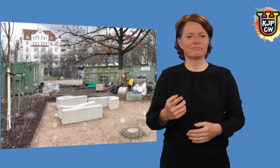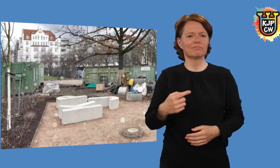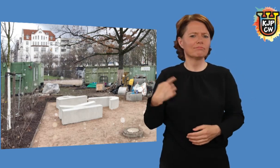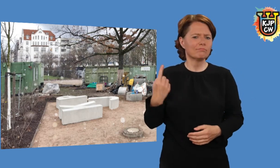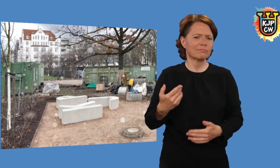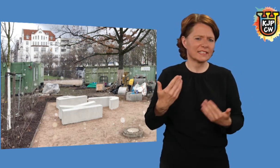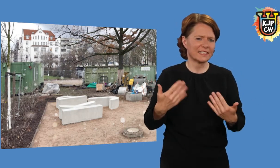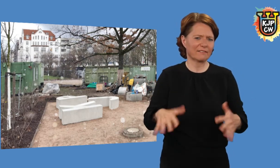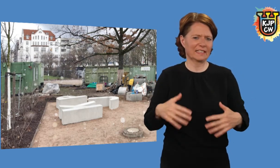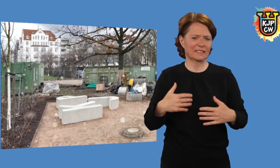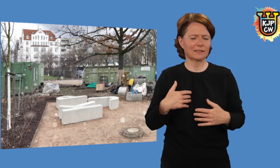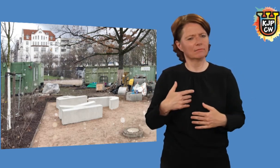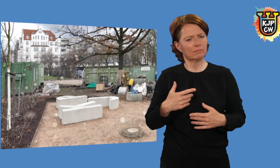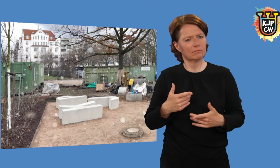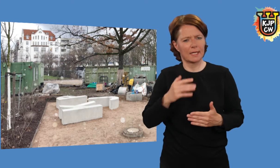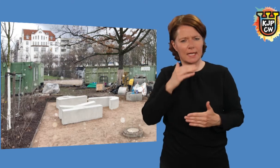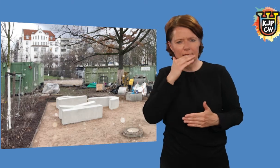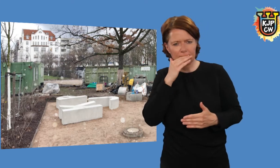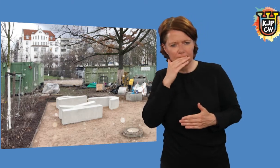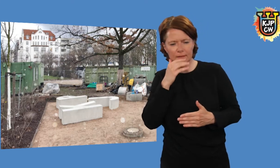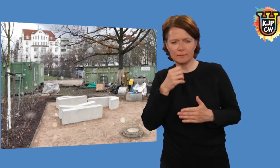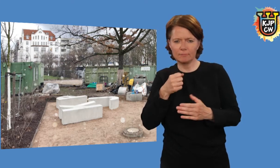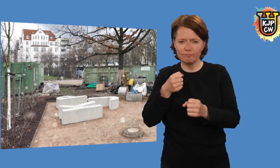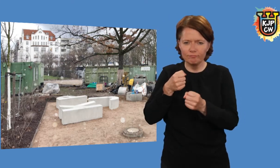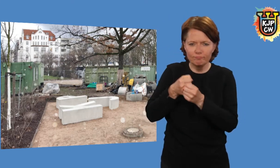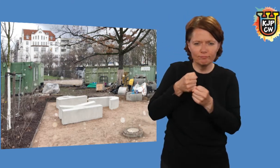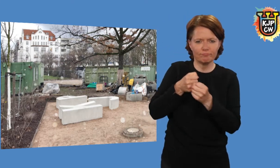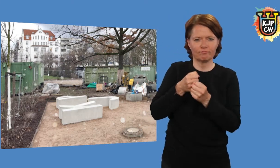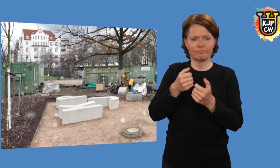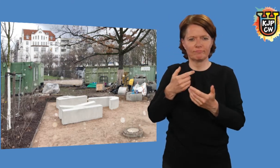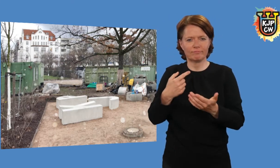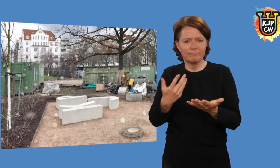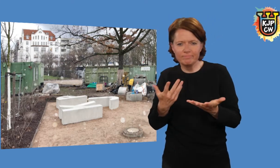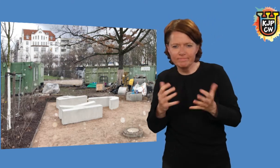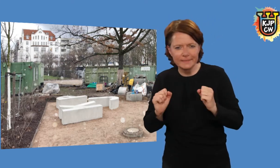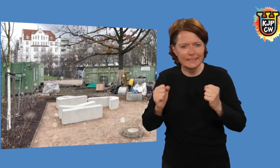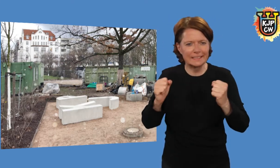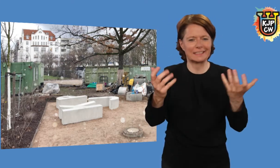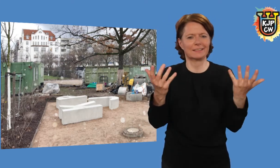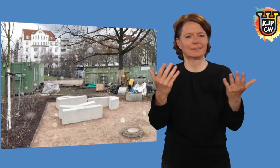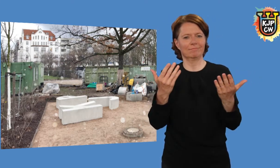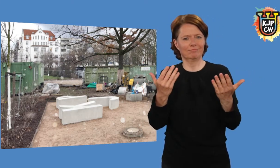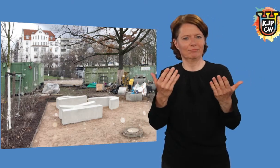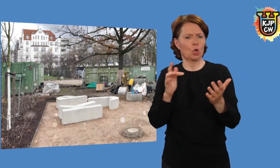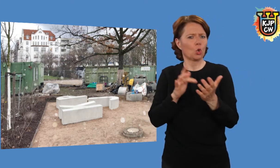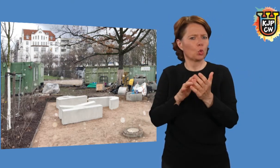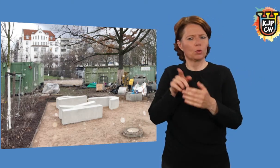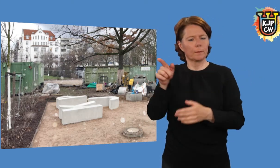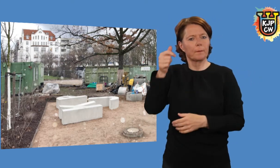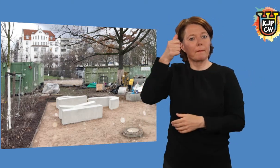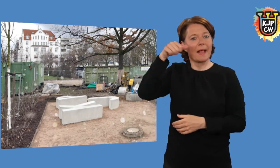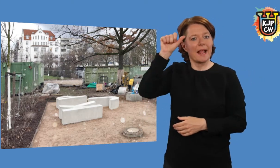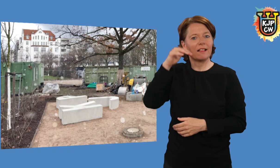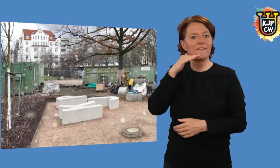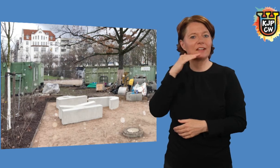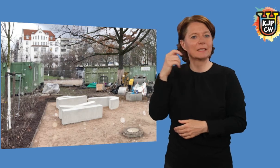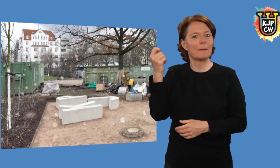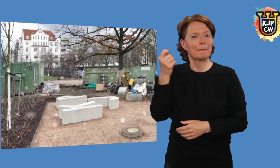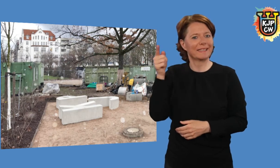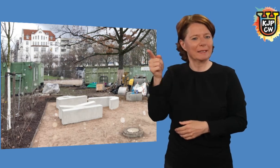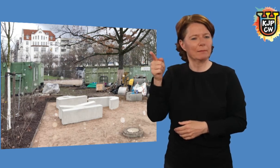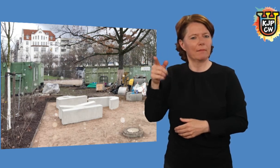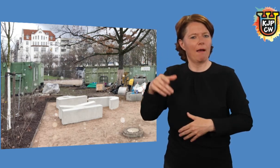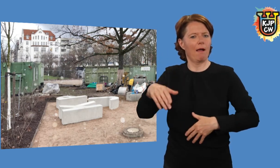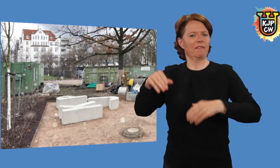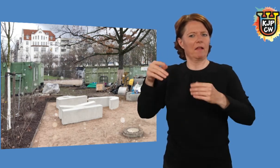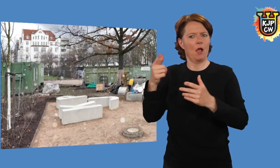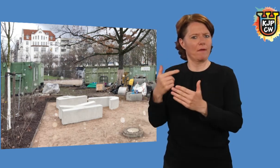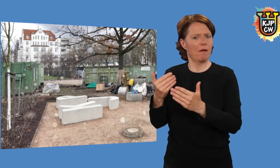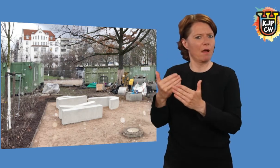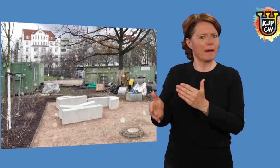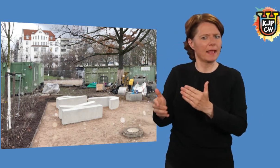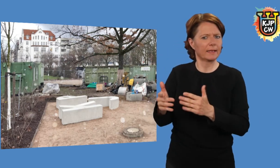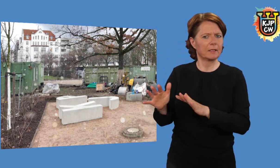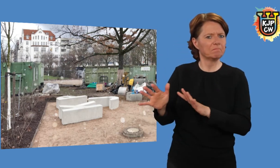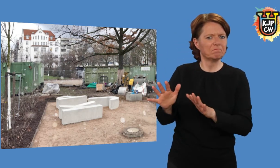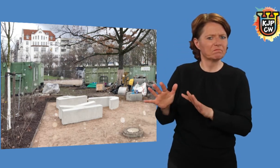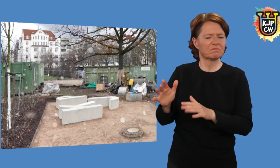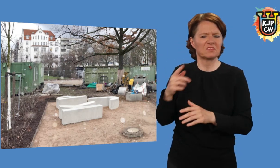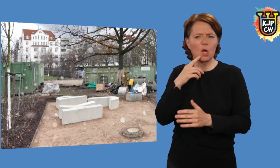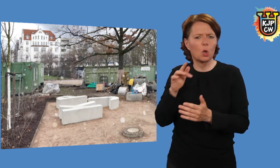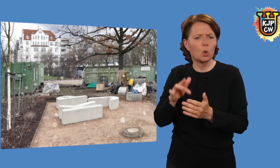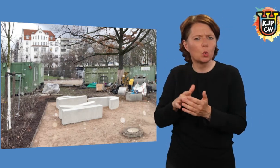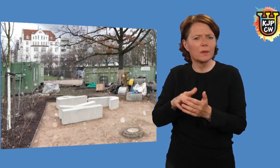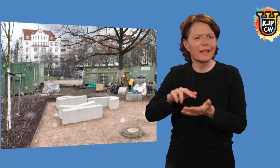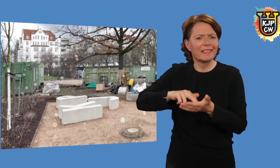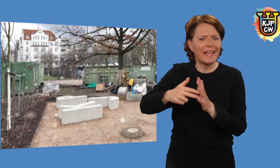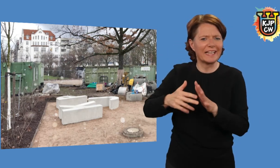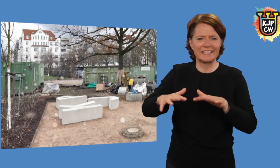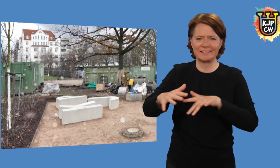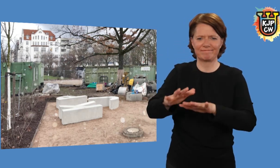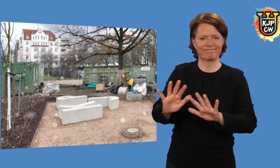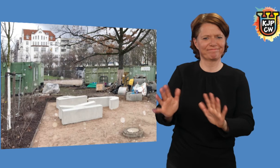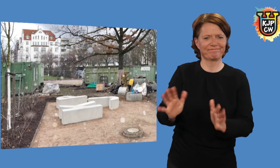Wir waren hartnäckig und die Berliner Wasserbetriebe haben ihn trotz anfänglicher Ablehnung (aus technischen Gründen)